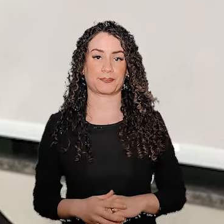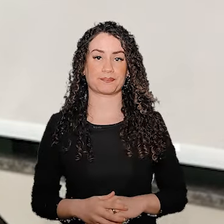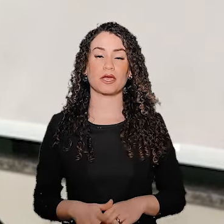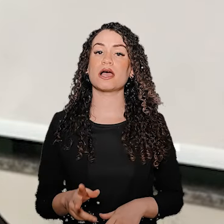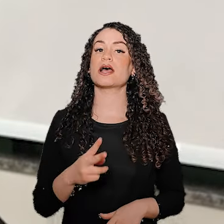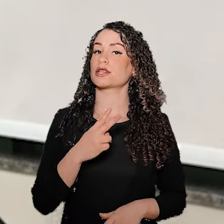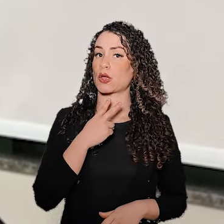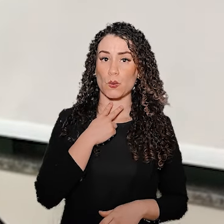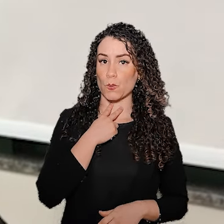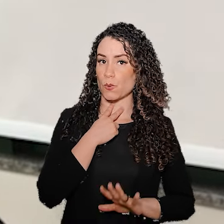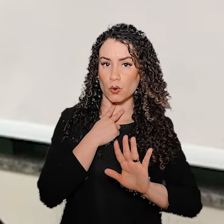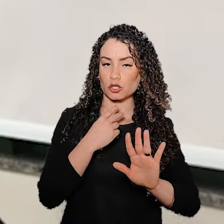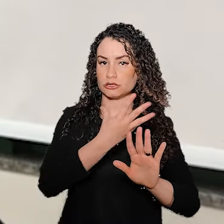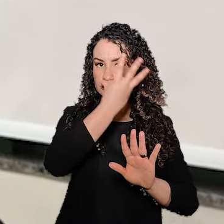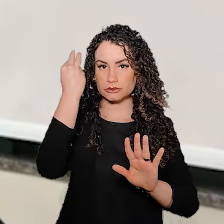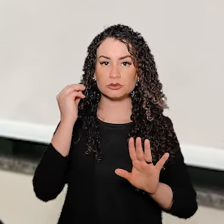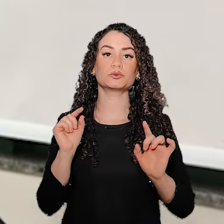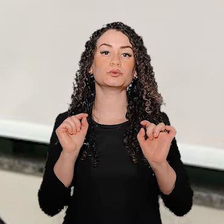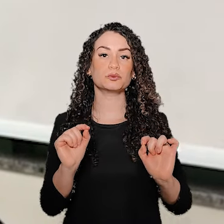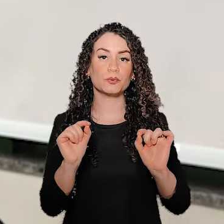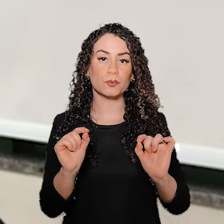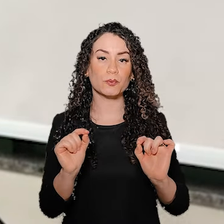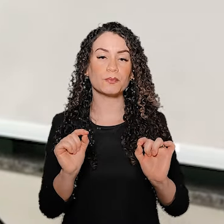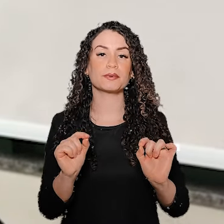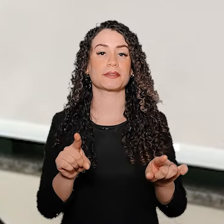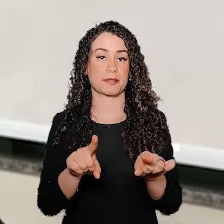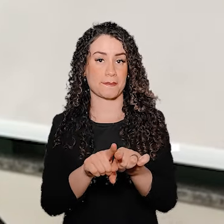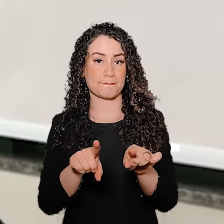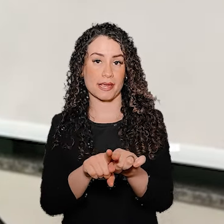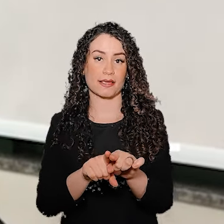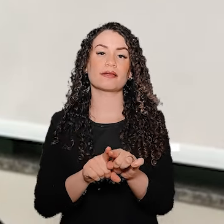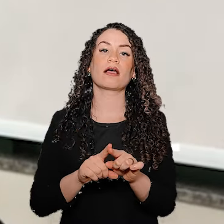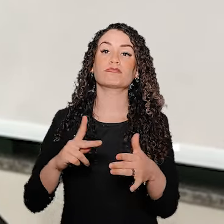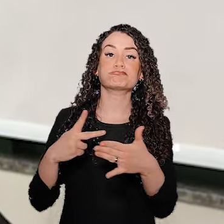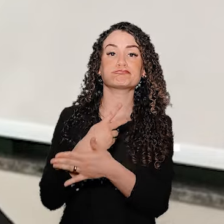Não podemos nos esquecer também daqueles casos